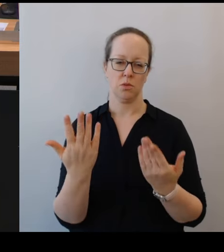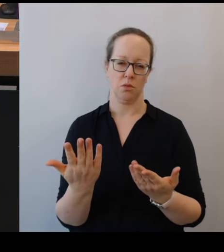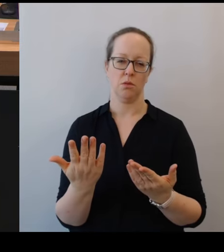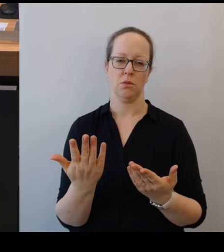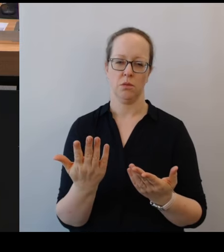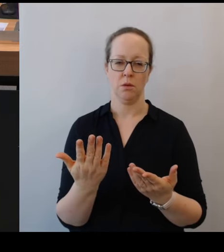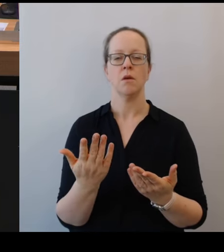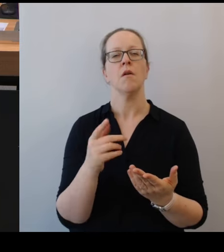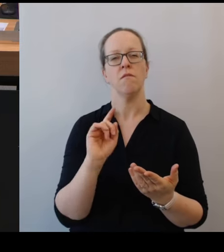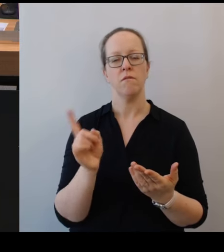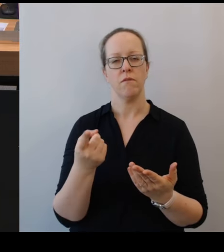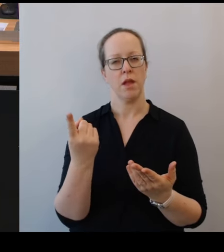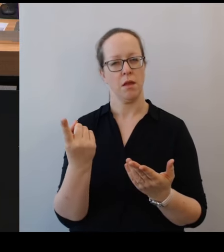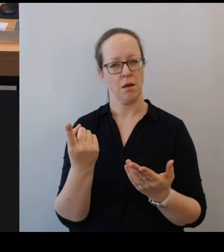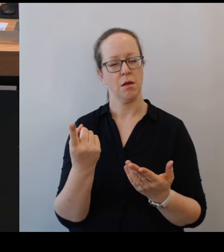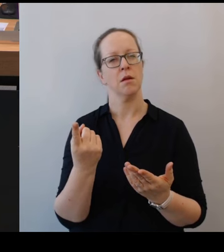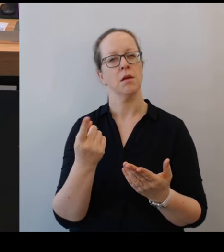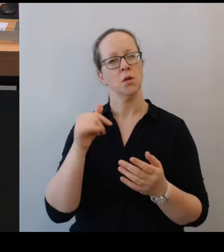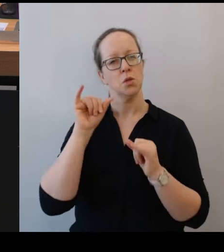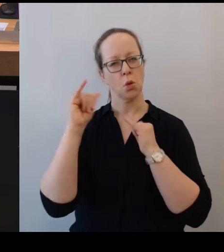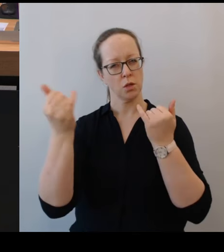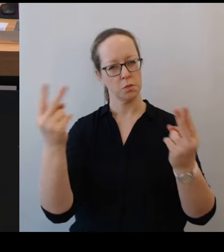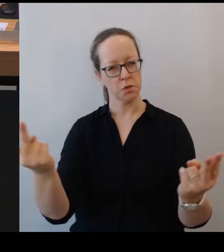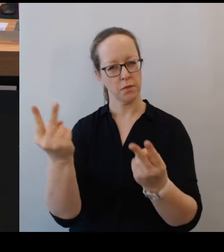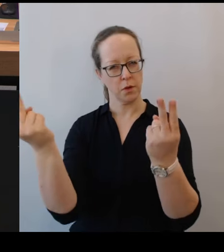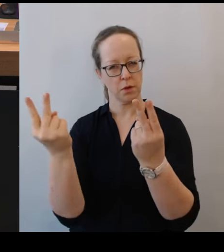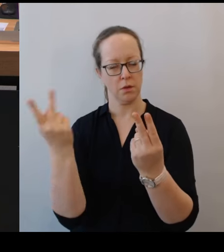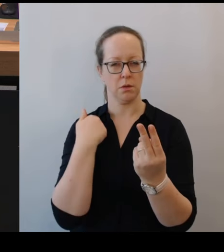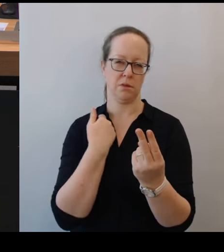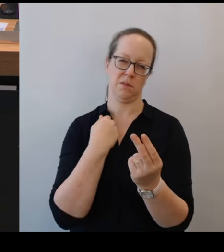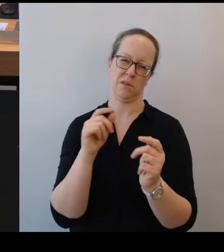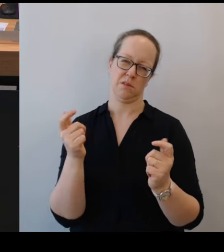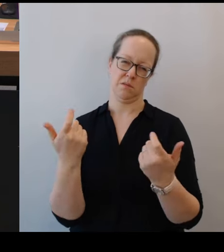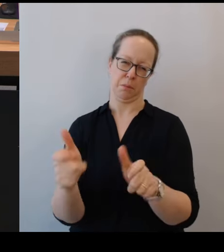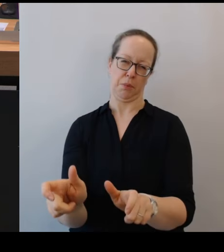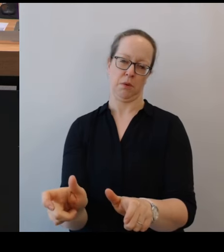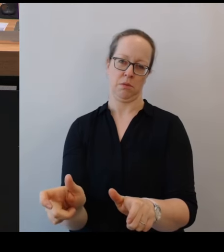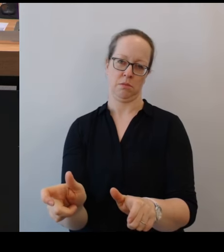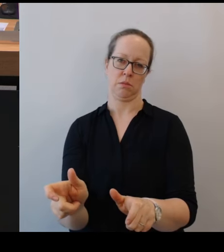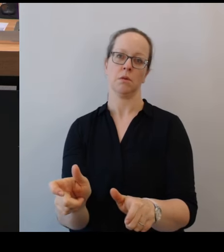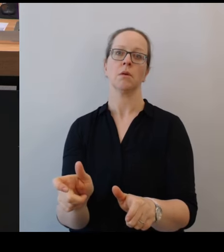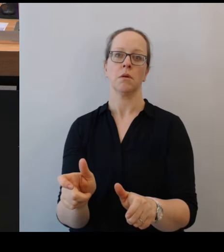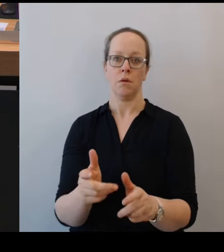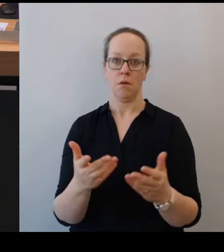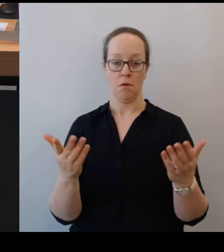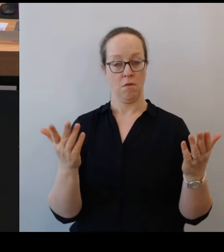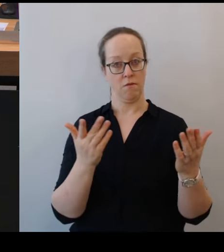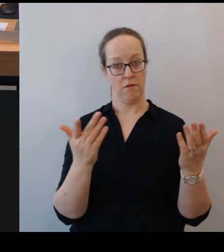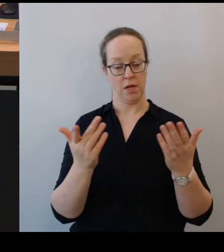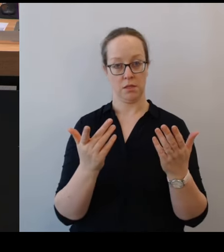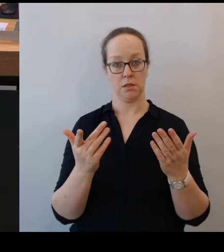Alles, was die Wiederbelebung dieses Sektors behindert, muss im Zuge des beispiellosen coronainduzierten Wirtschaftseinbruchs auf den